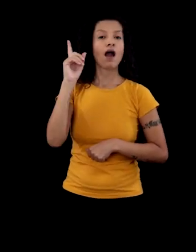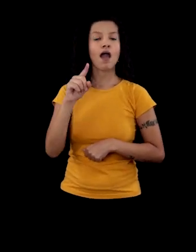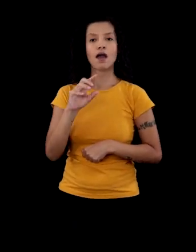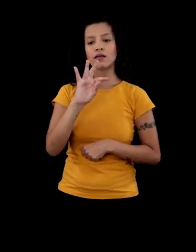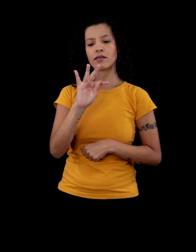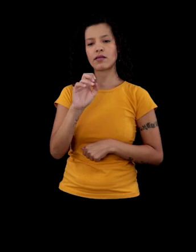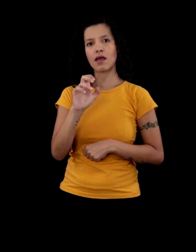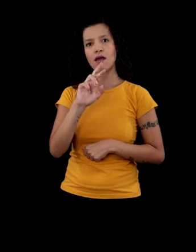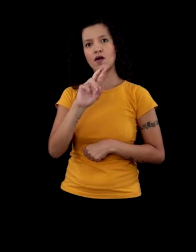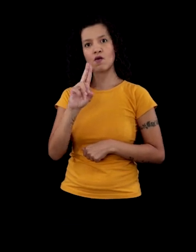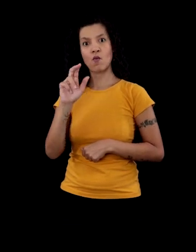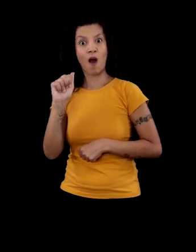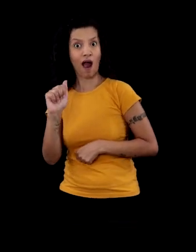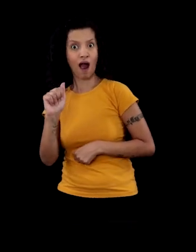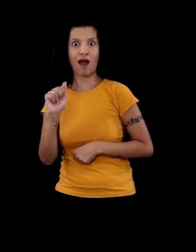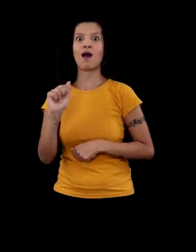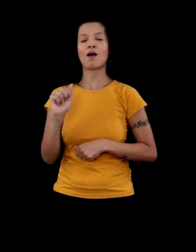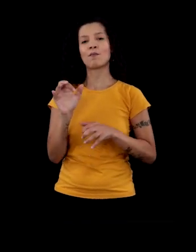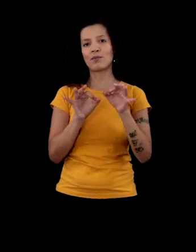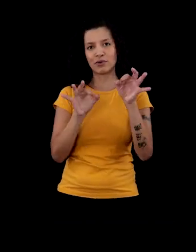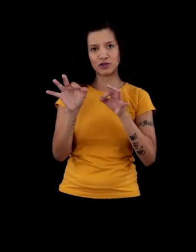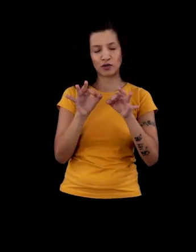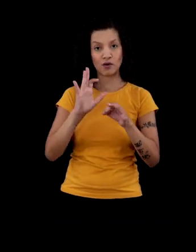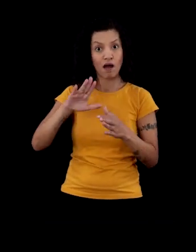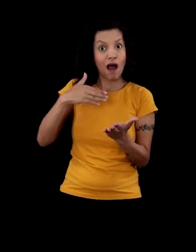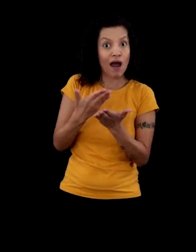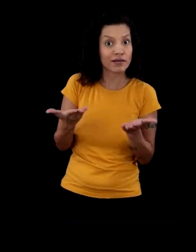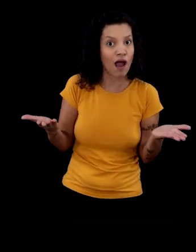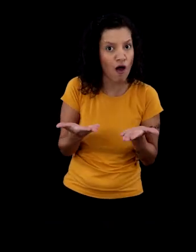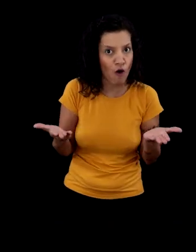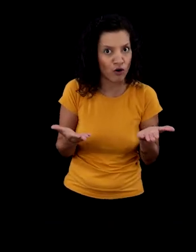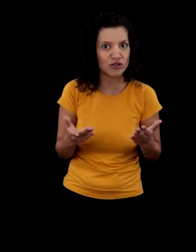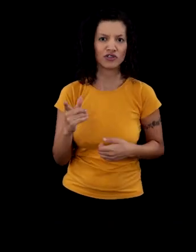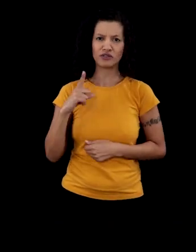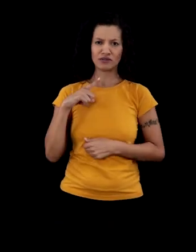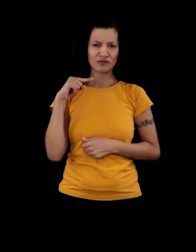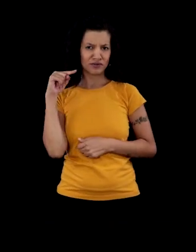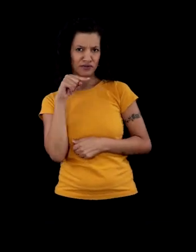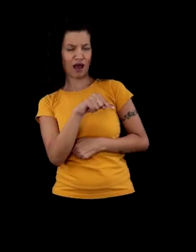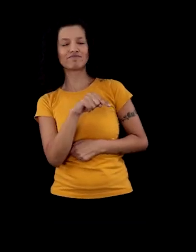foi o Terruá, o Projeto Terruá. Toda essa geração que até hoje ainda está aí